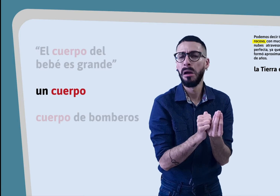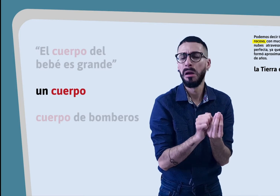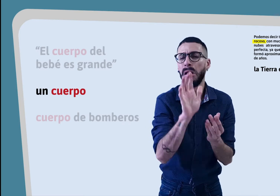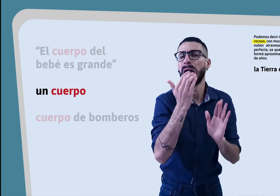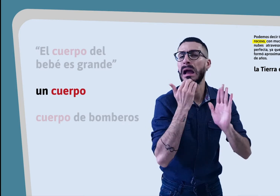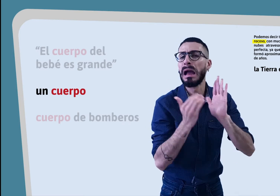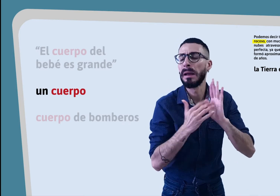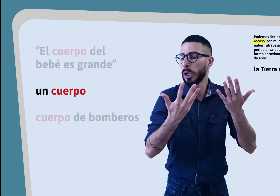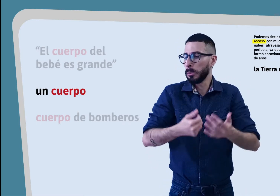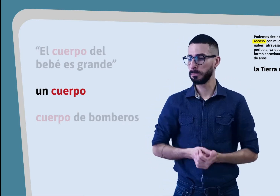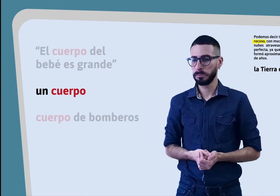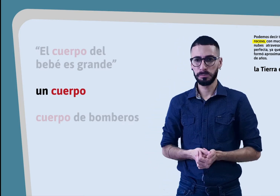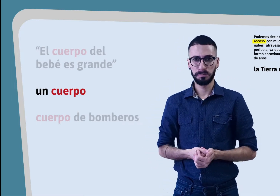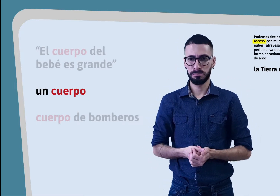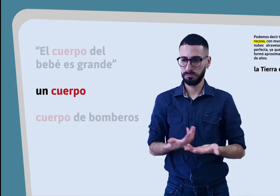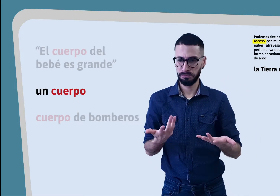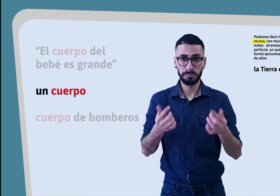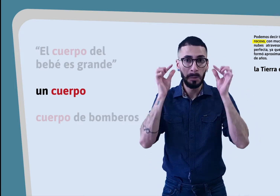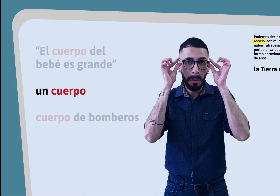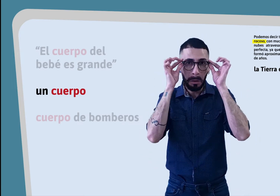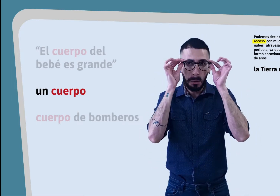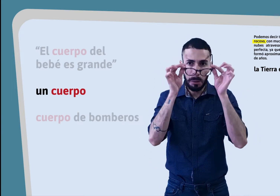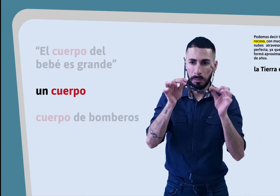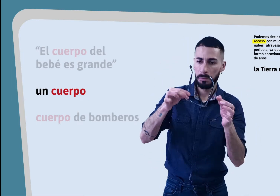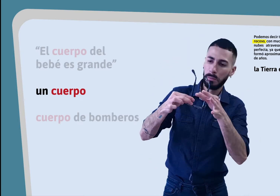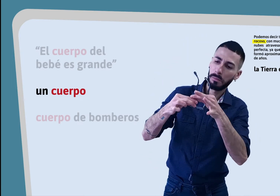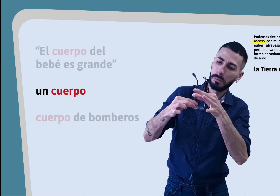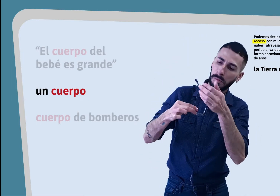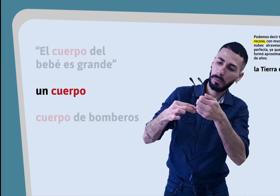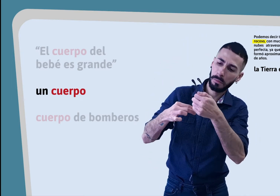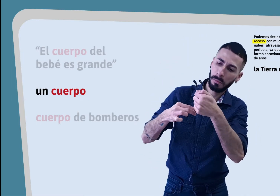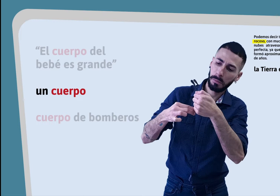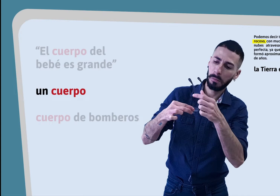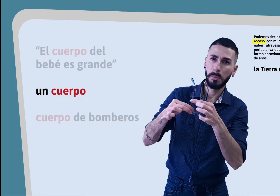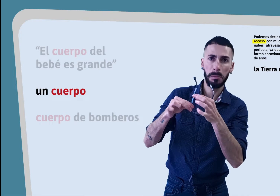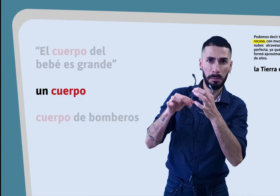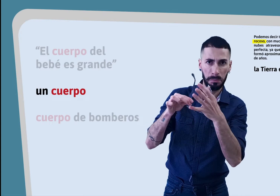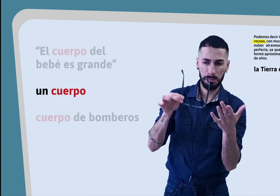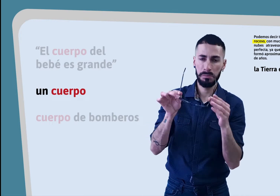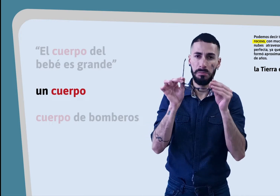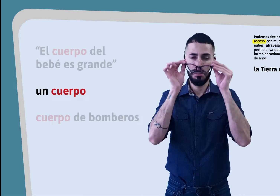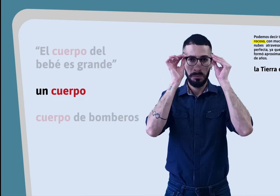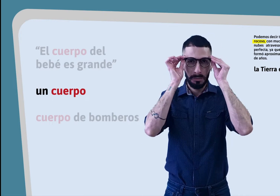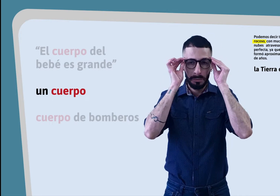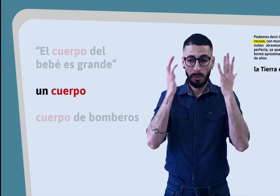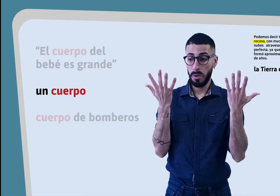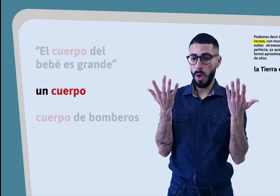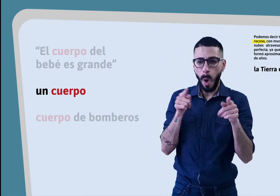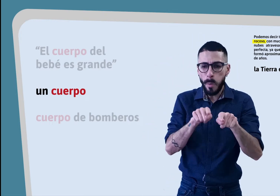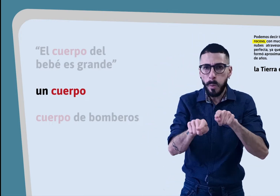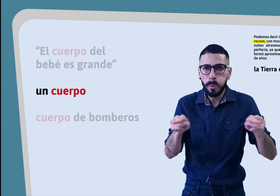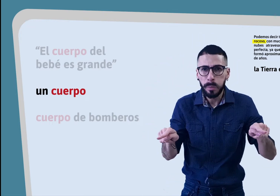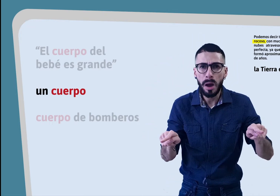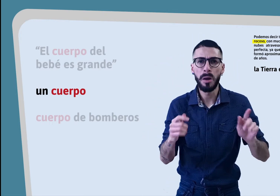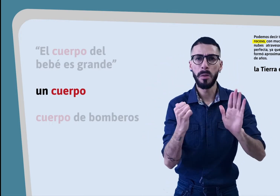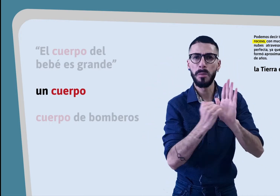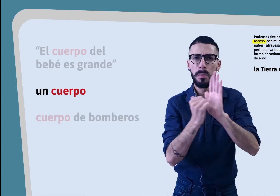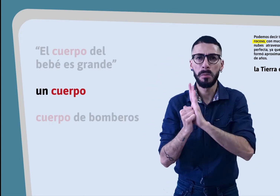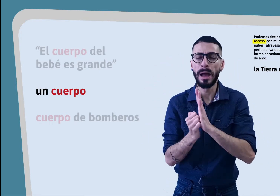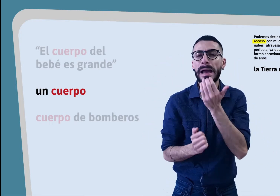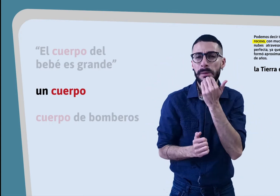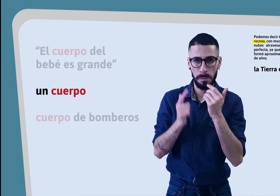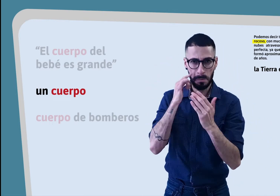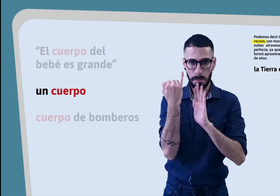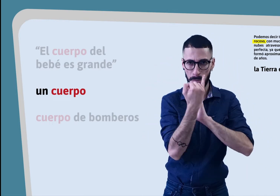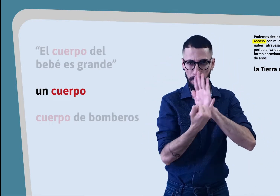Por ejemplo, estas gafas o los diferentes objetos que vemos.